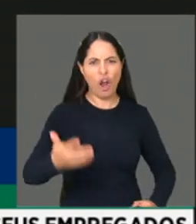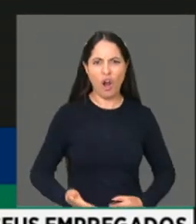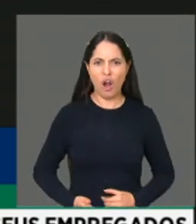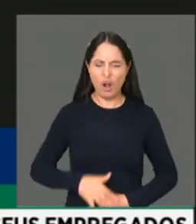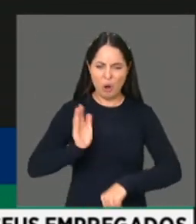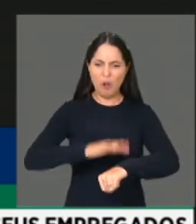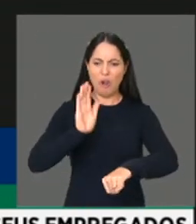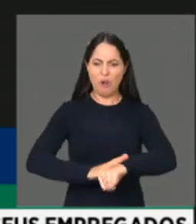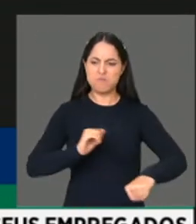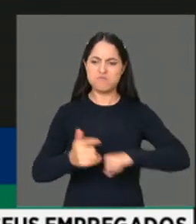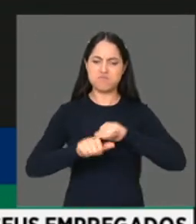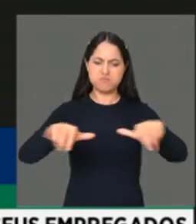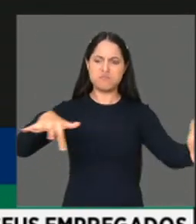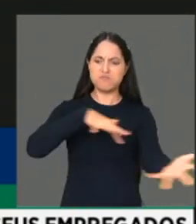CIDADÃOS FINANCIEM UM